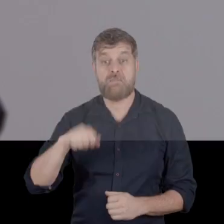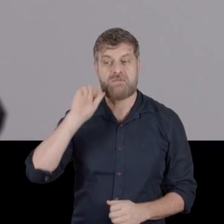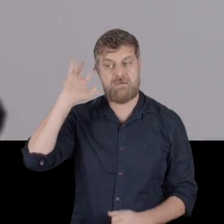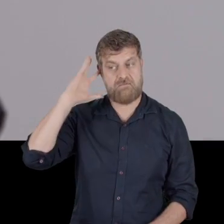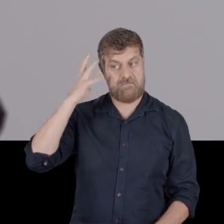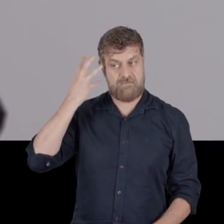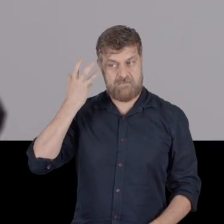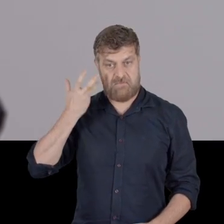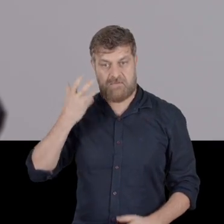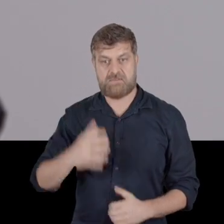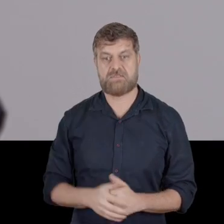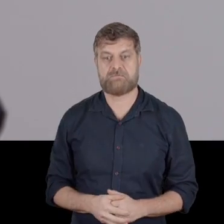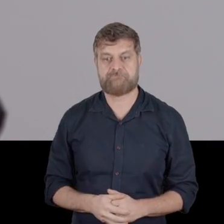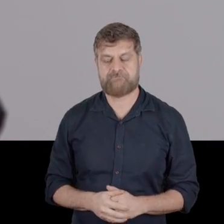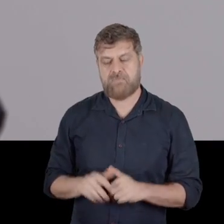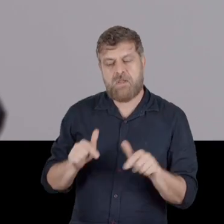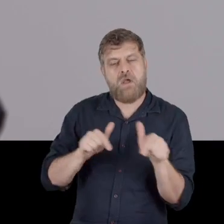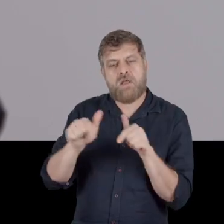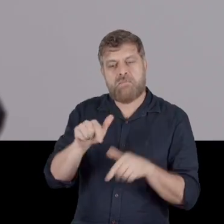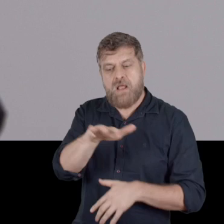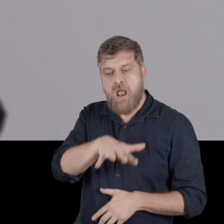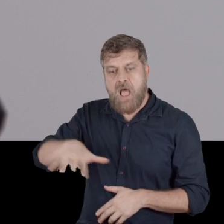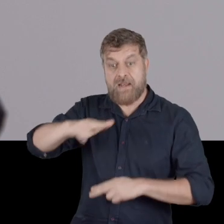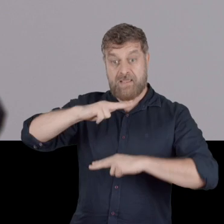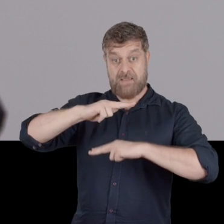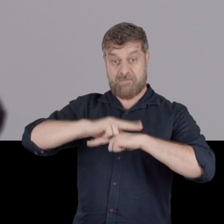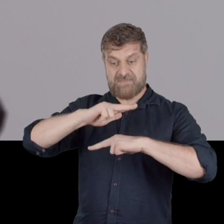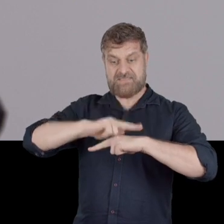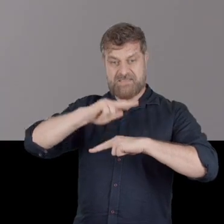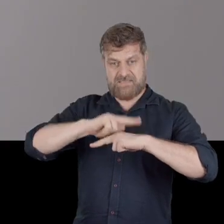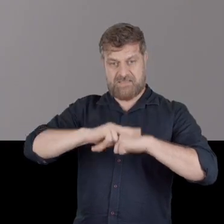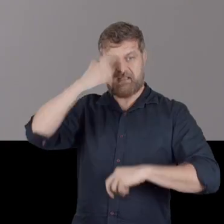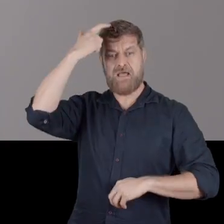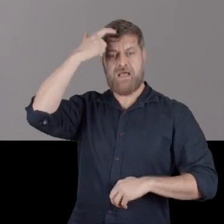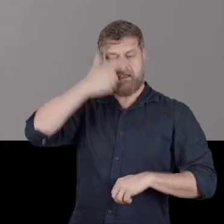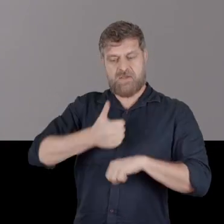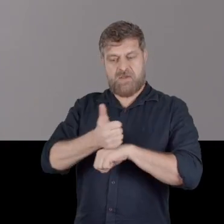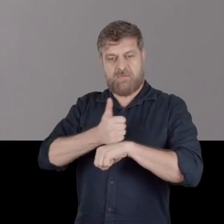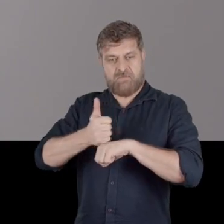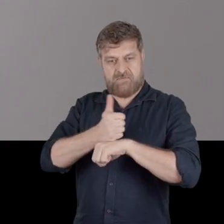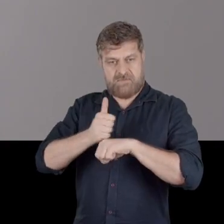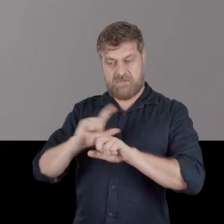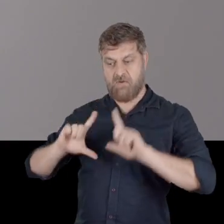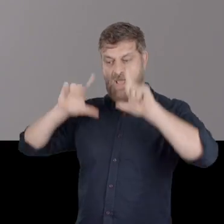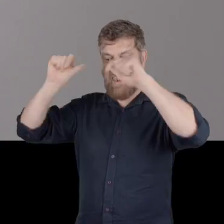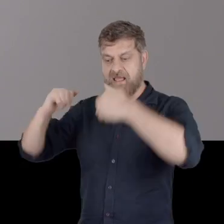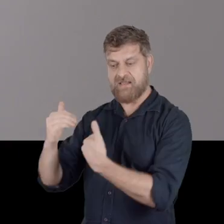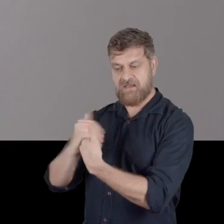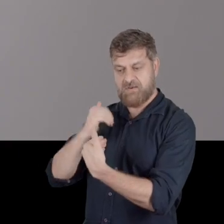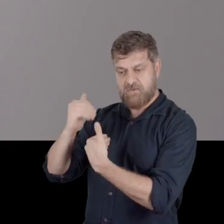Sou Veridiana Marúcio, trabalho com a psicanálise, sou psicanalista de orientação lacaniana.